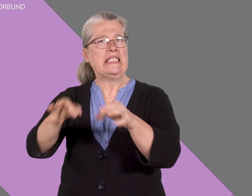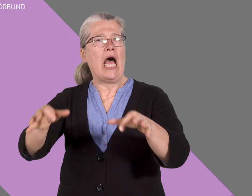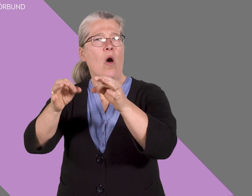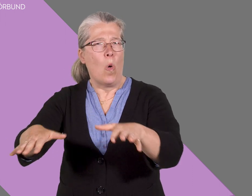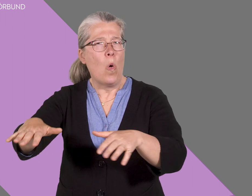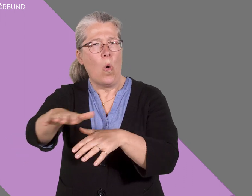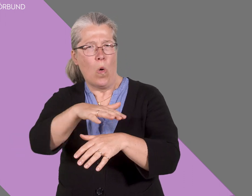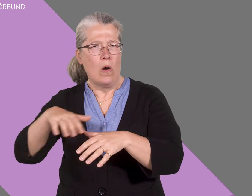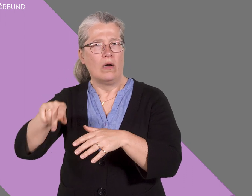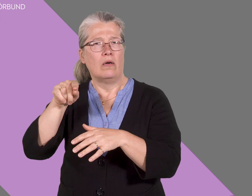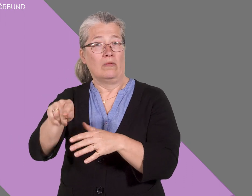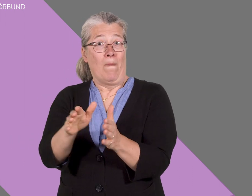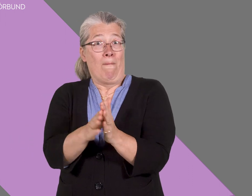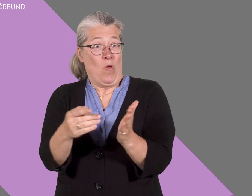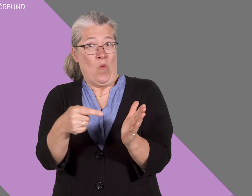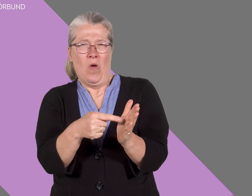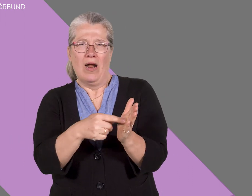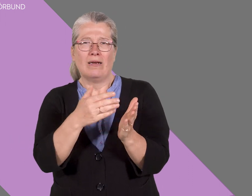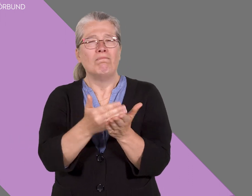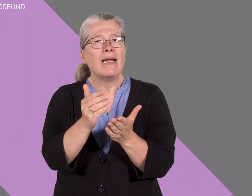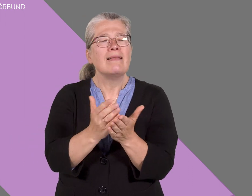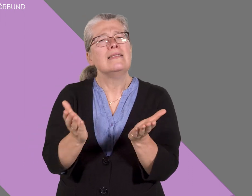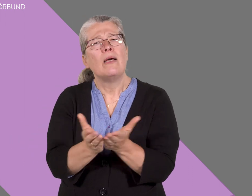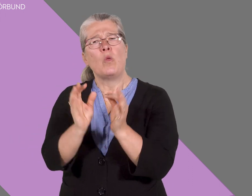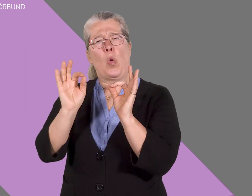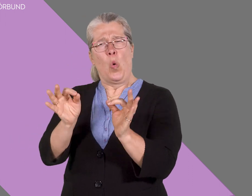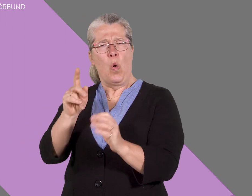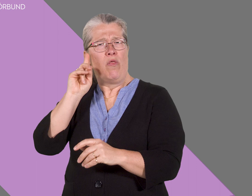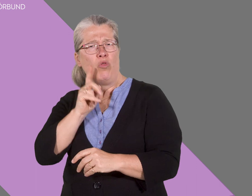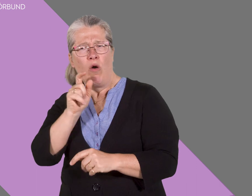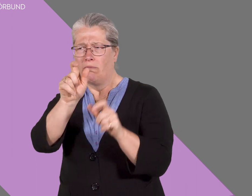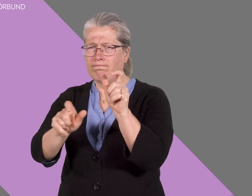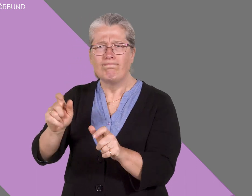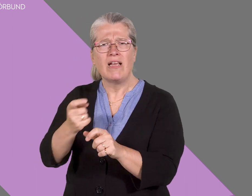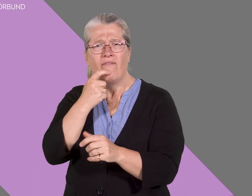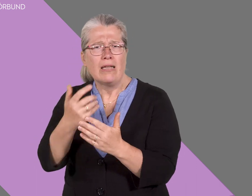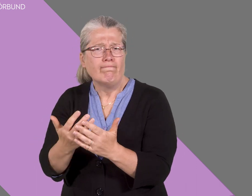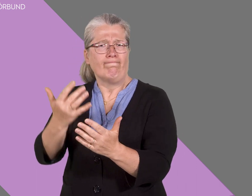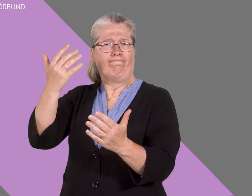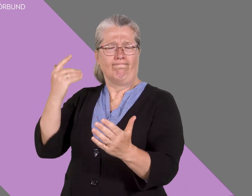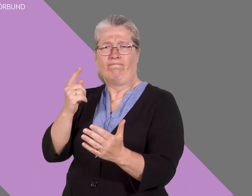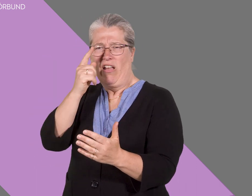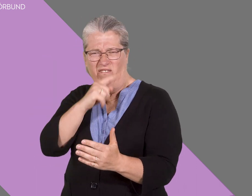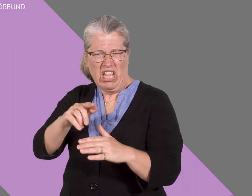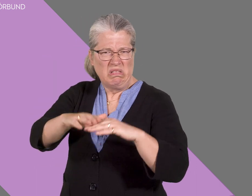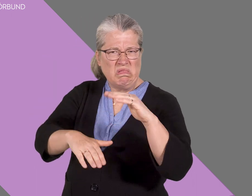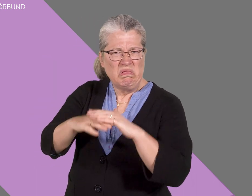som samtidigt belyser den ojämlika behandlingen -